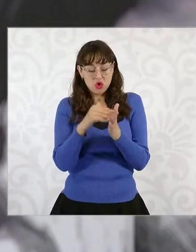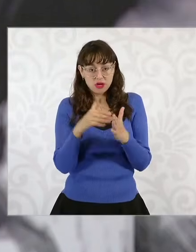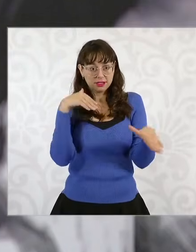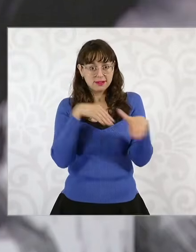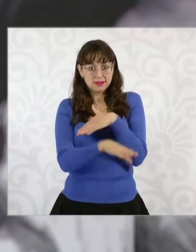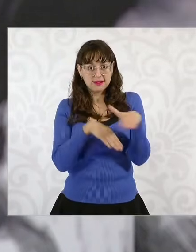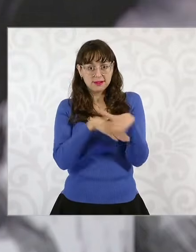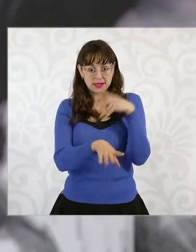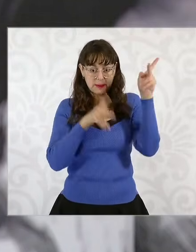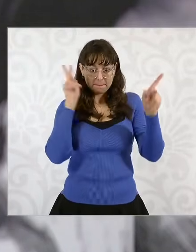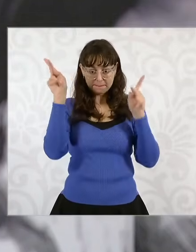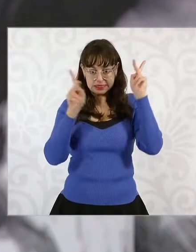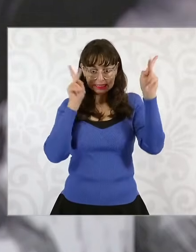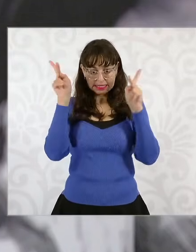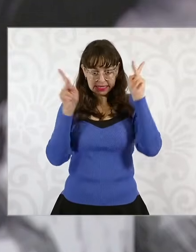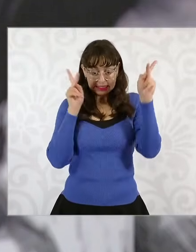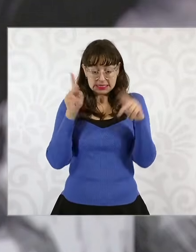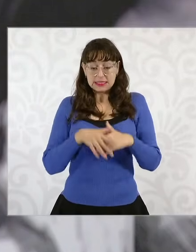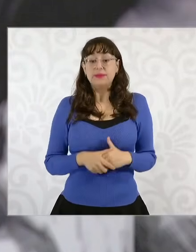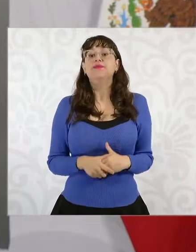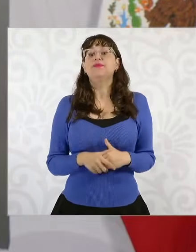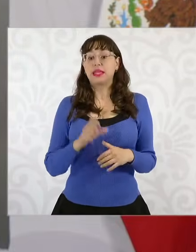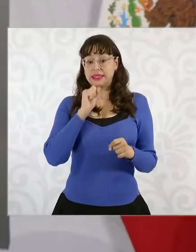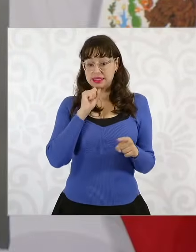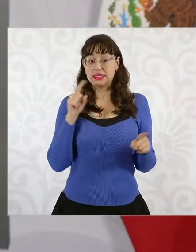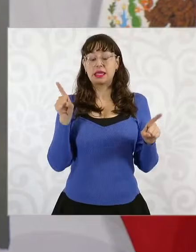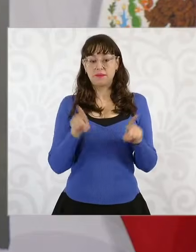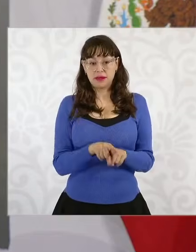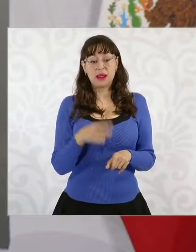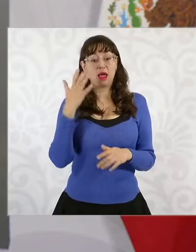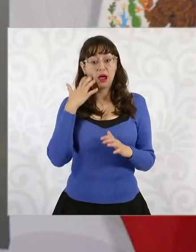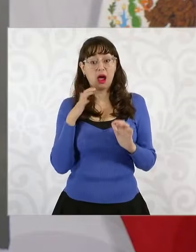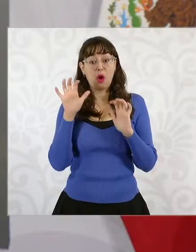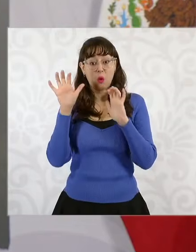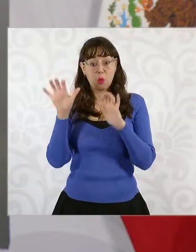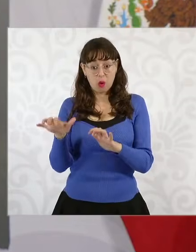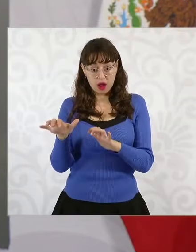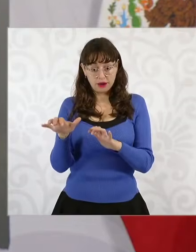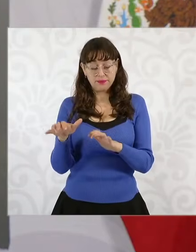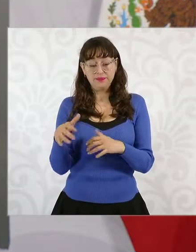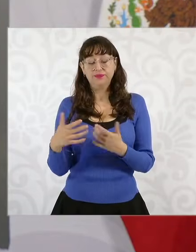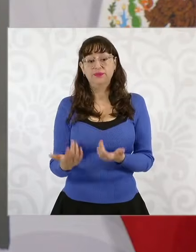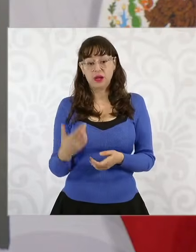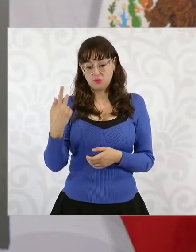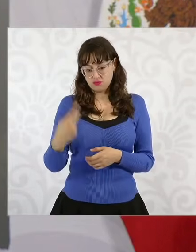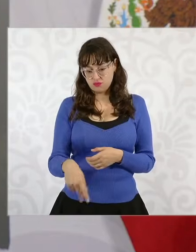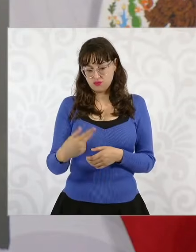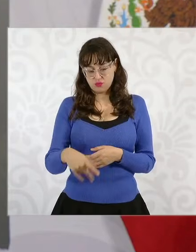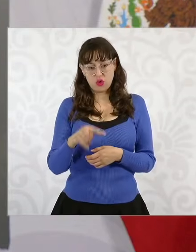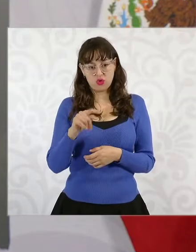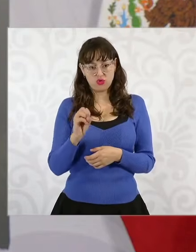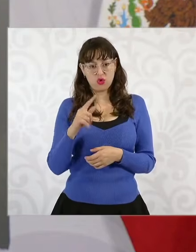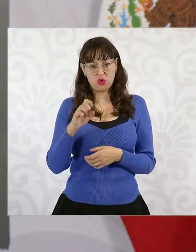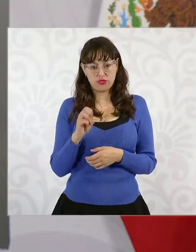supuesto la exposición de el Jaguar, tótem de Mesoamérica, también con sede en estas